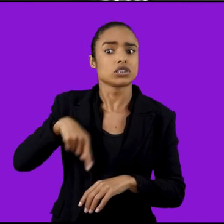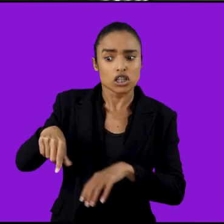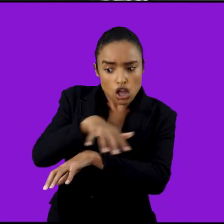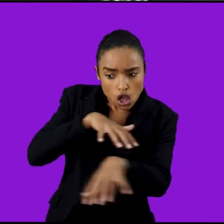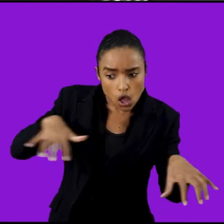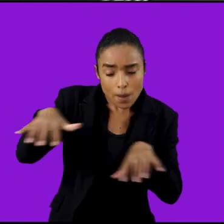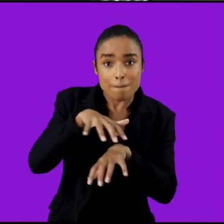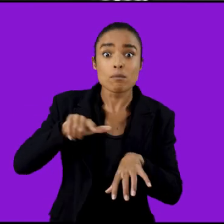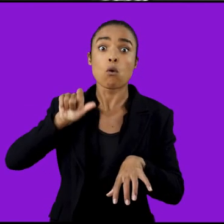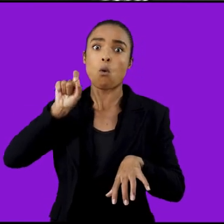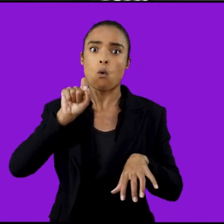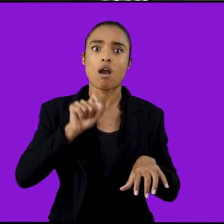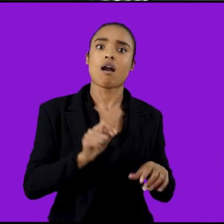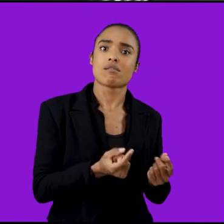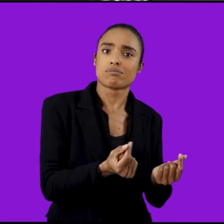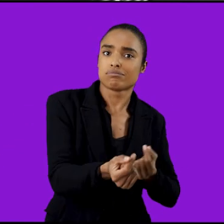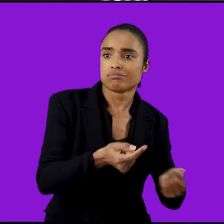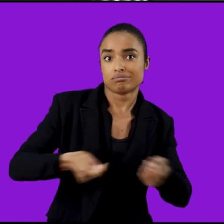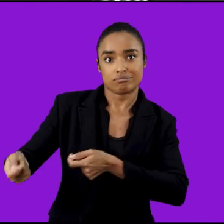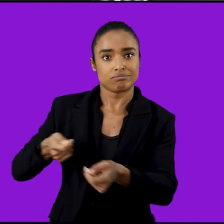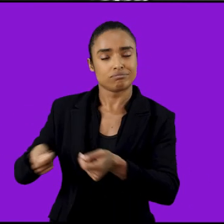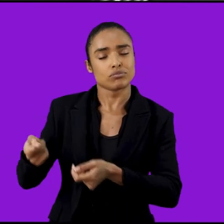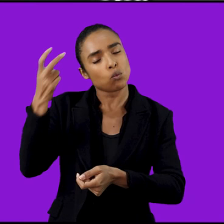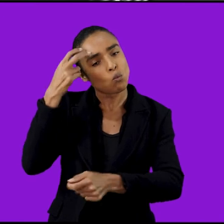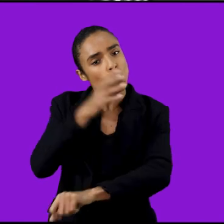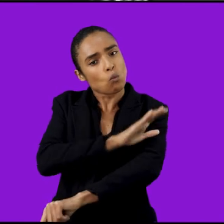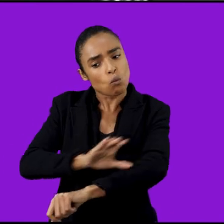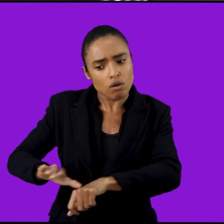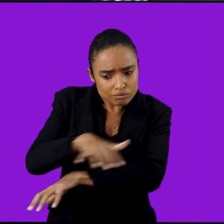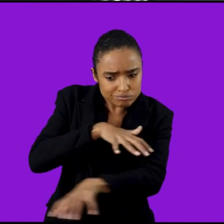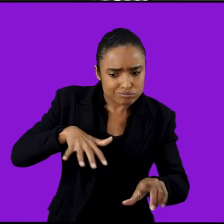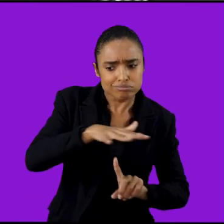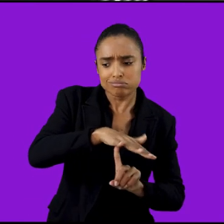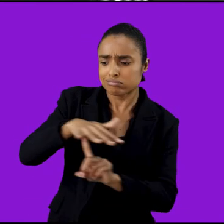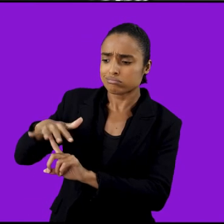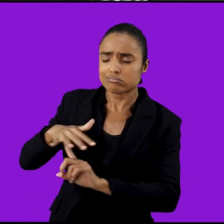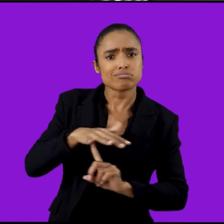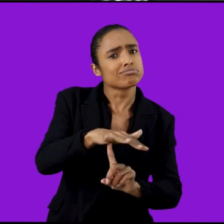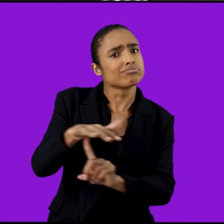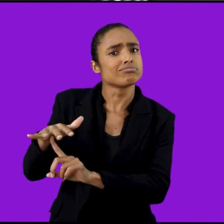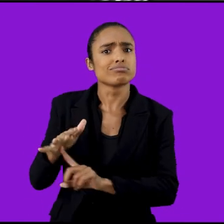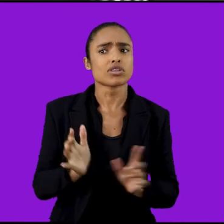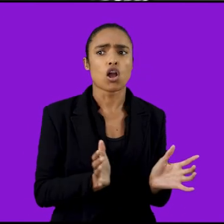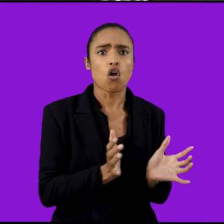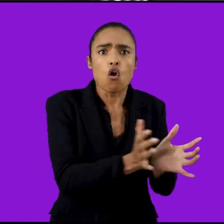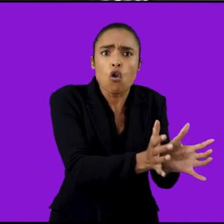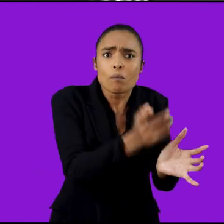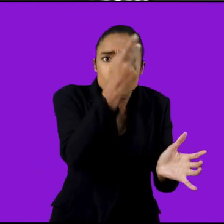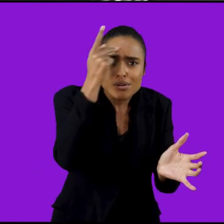conferiu o poder econômico e capital cultural a personagens até então subalternos e marginalizados.